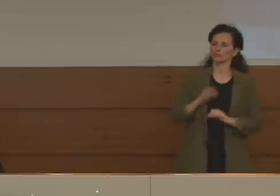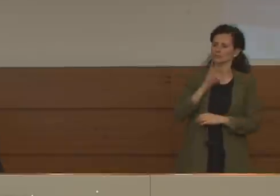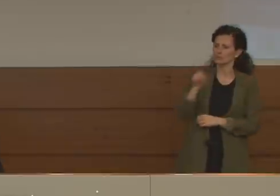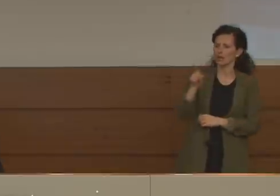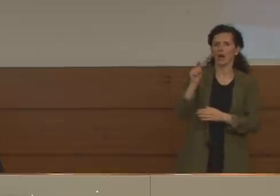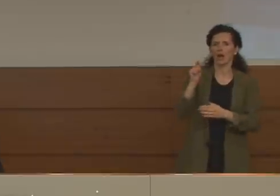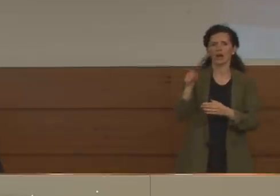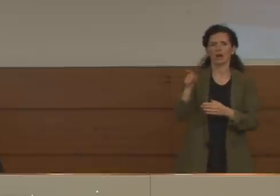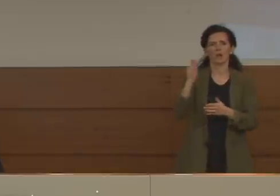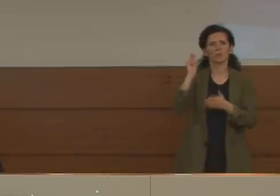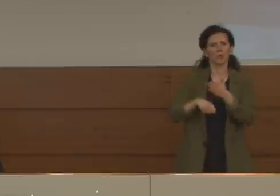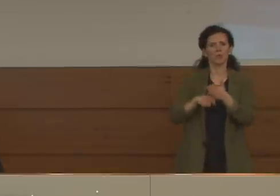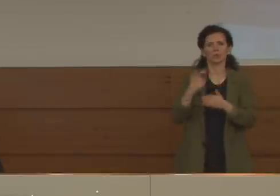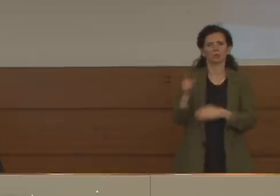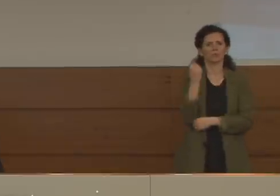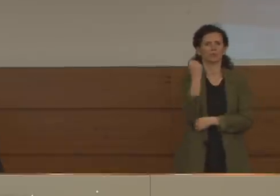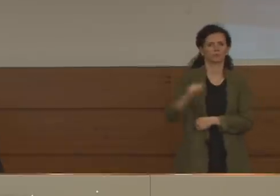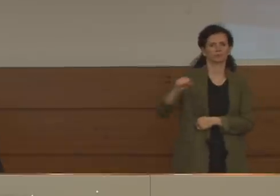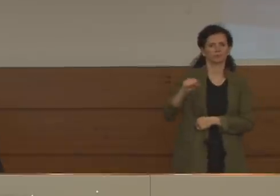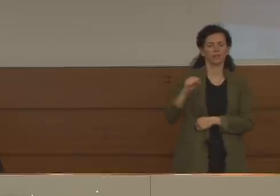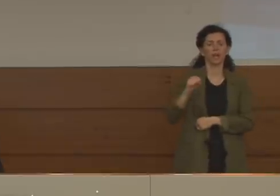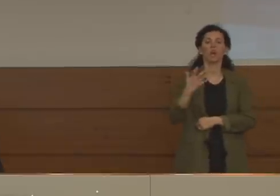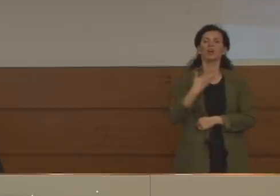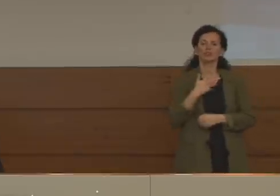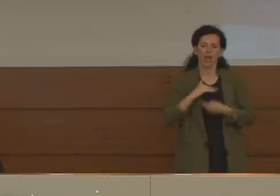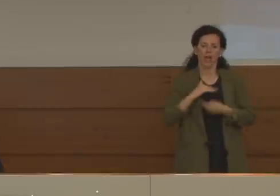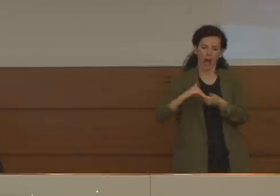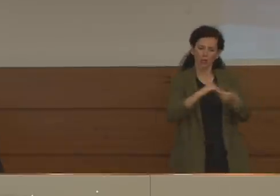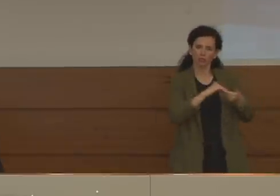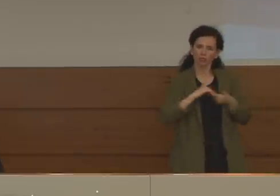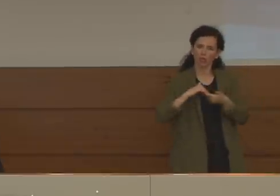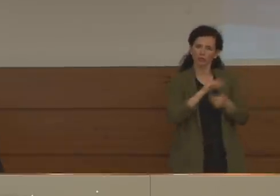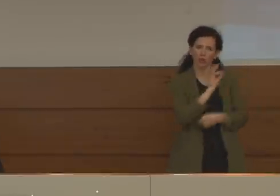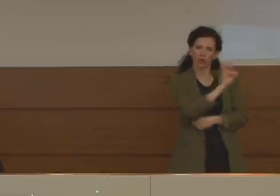di centinaia di associazioni per consentire, come peraltro da suggerimento